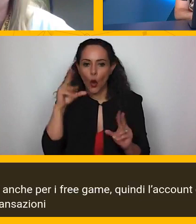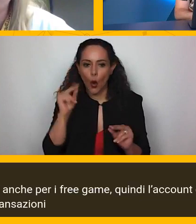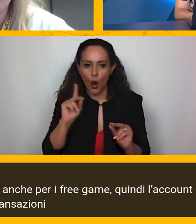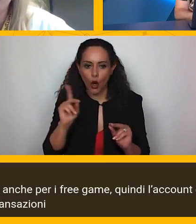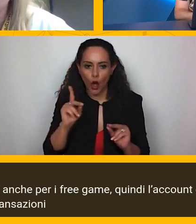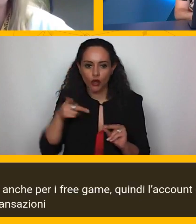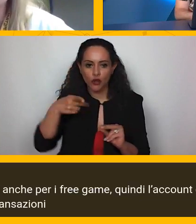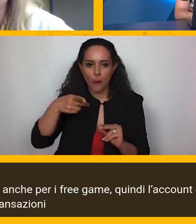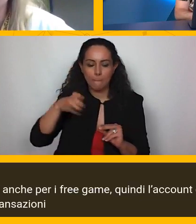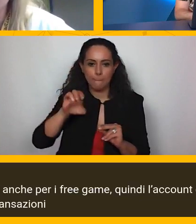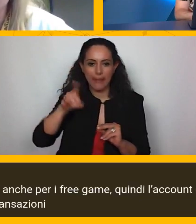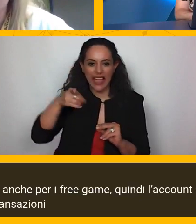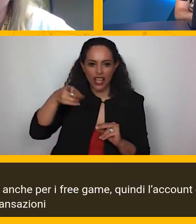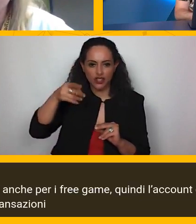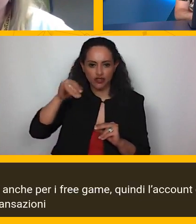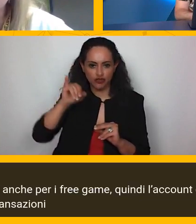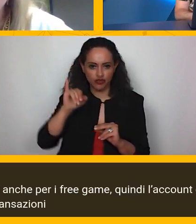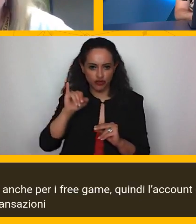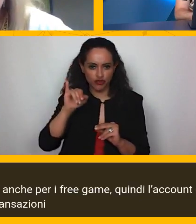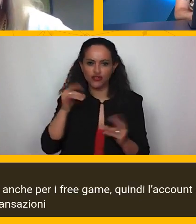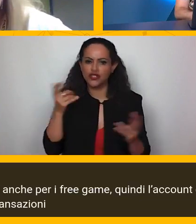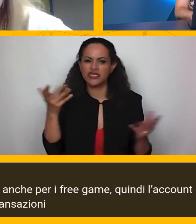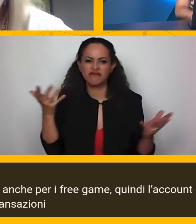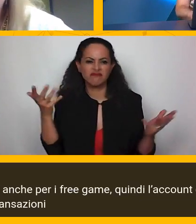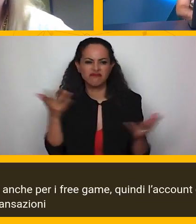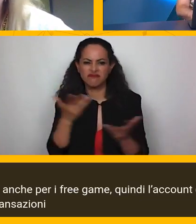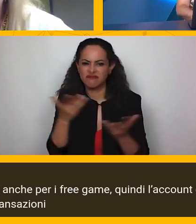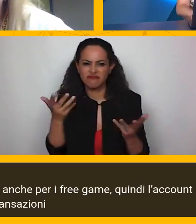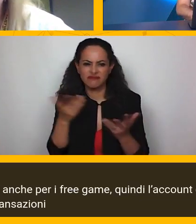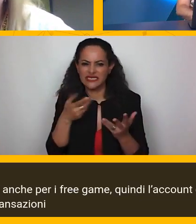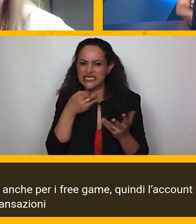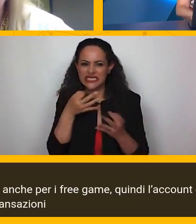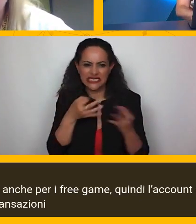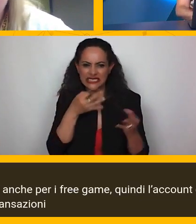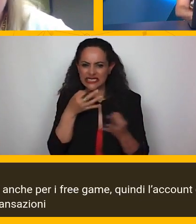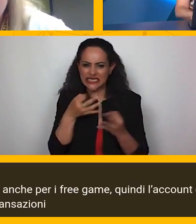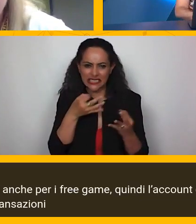per chi non è abituato a ehm a giocare. Cosa si intende per